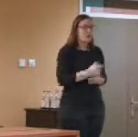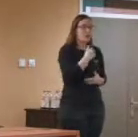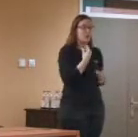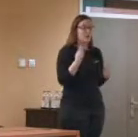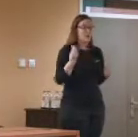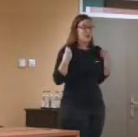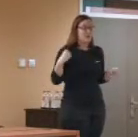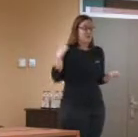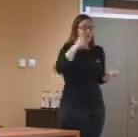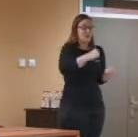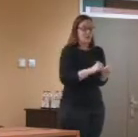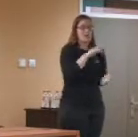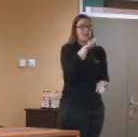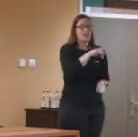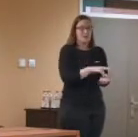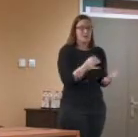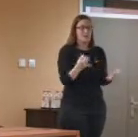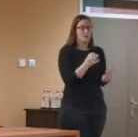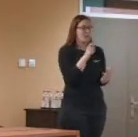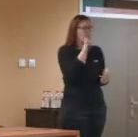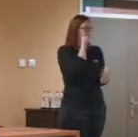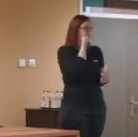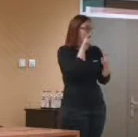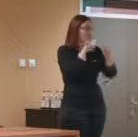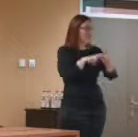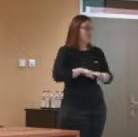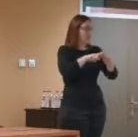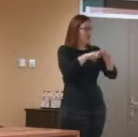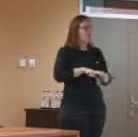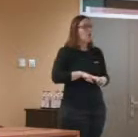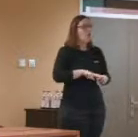que yo he sido interventor de Bomberos Provinciales,